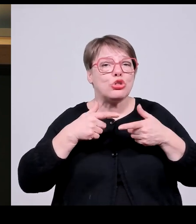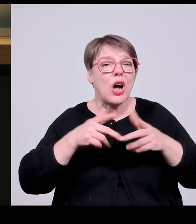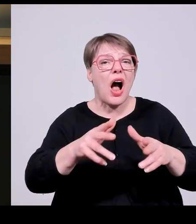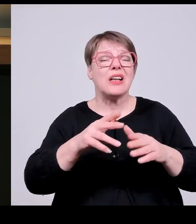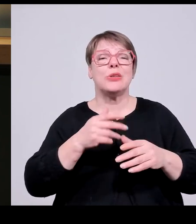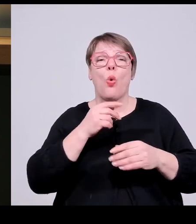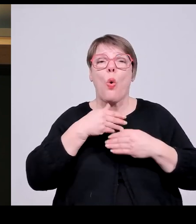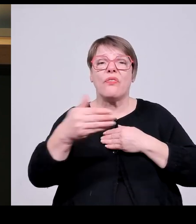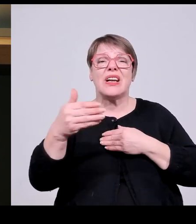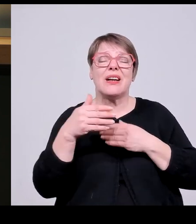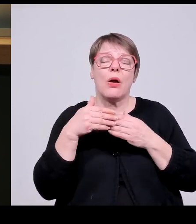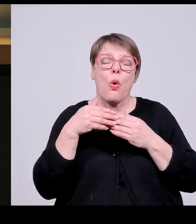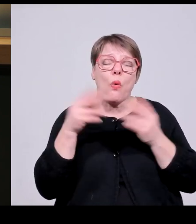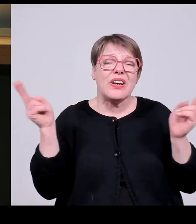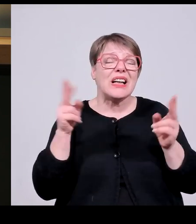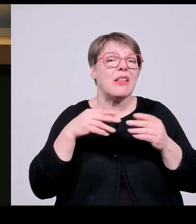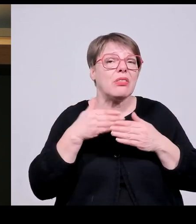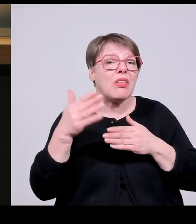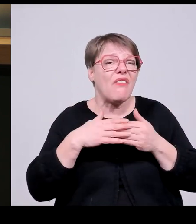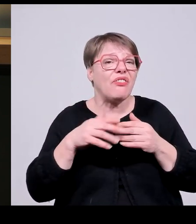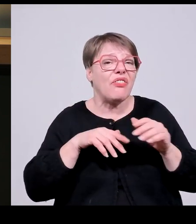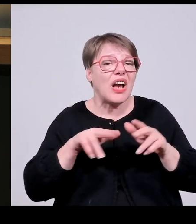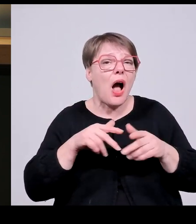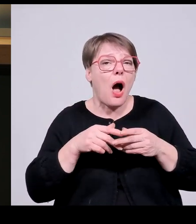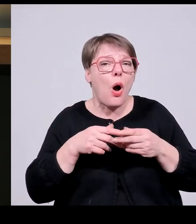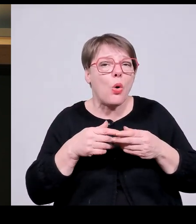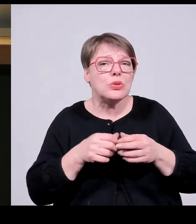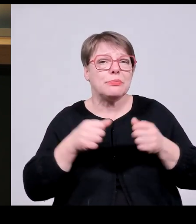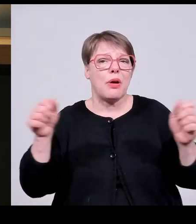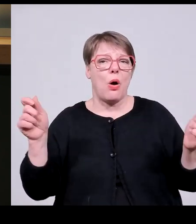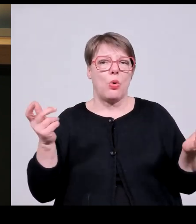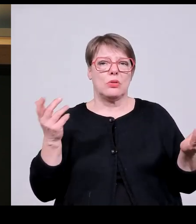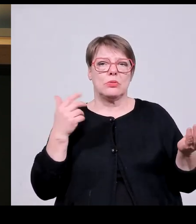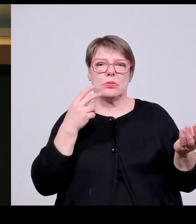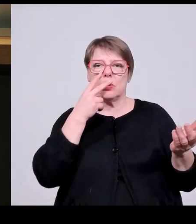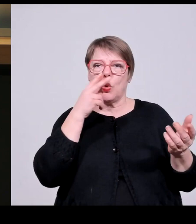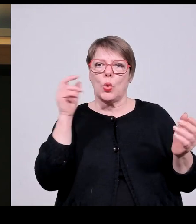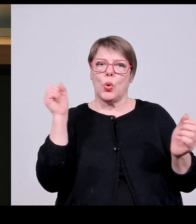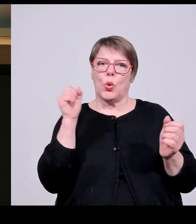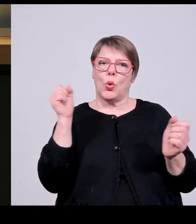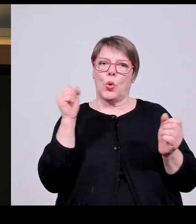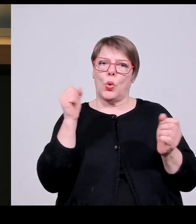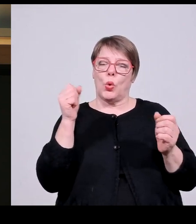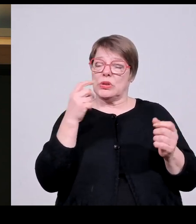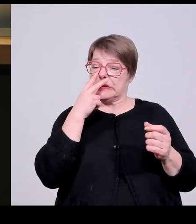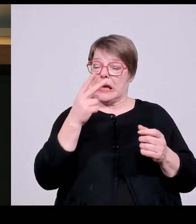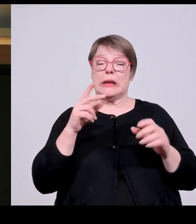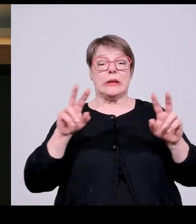Sie wollen mit ihrer Senatoren mit Gewalt zwei Wochen vor den Wahlen noch eine wesentliche